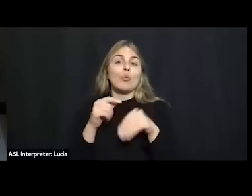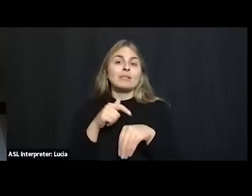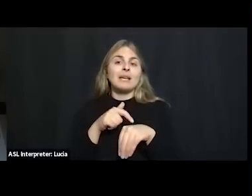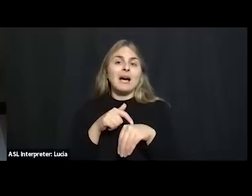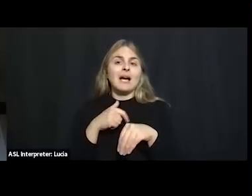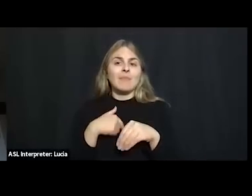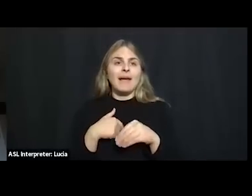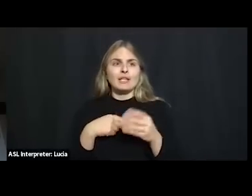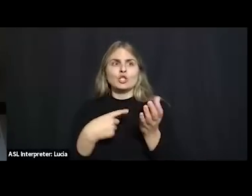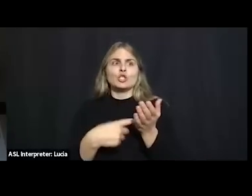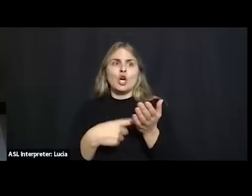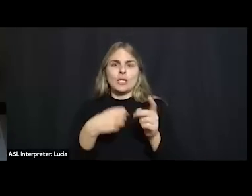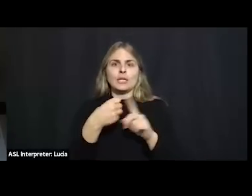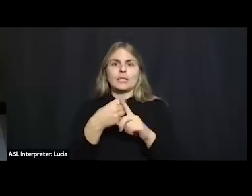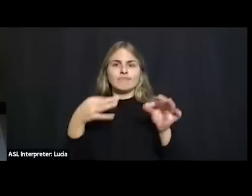porque era lo correcto.